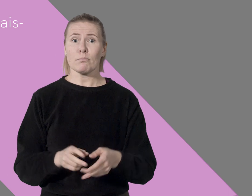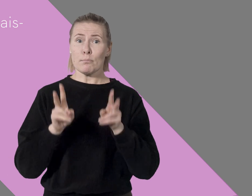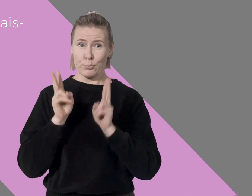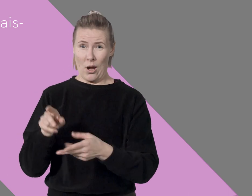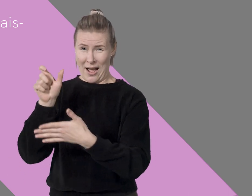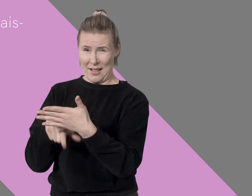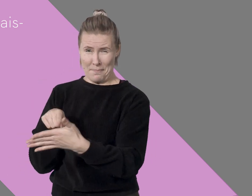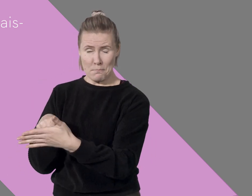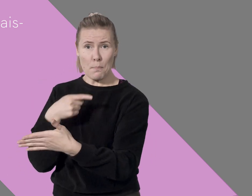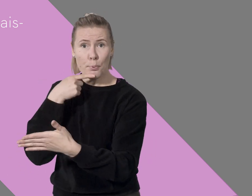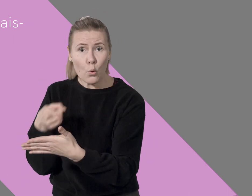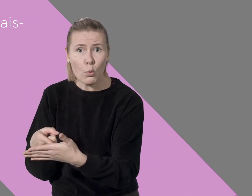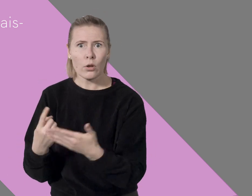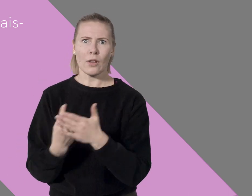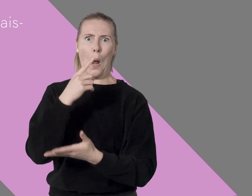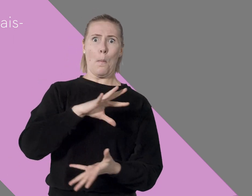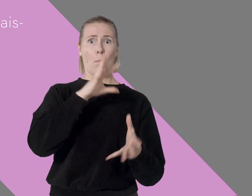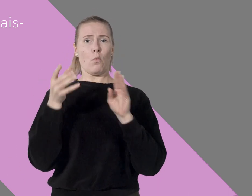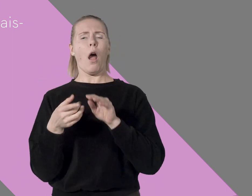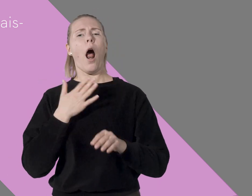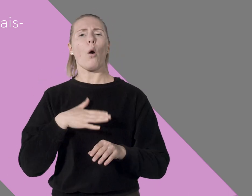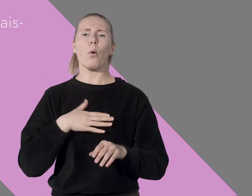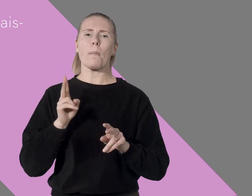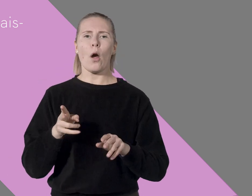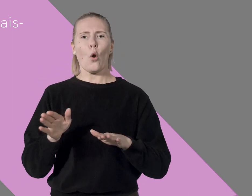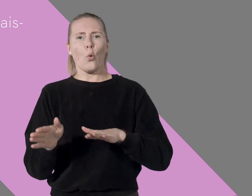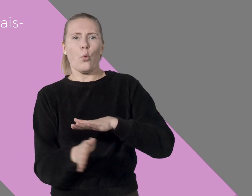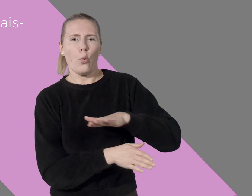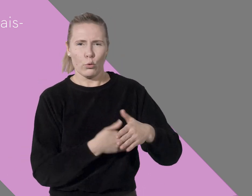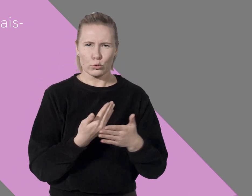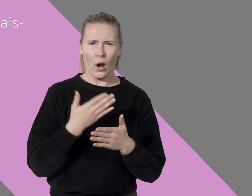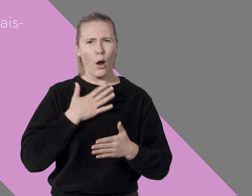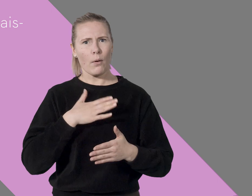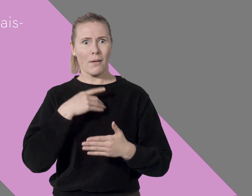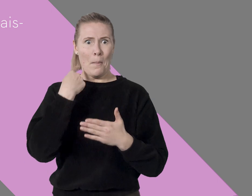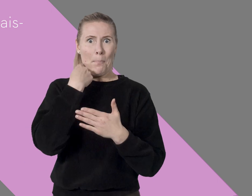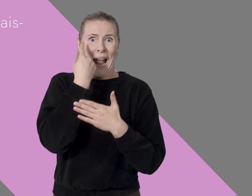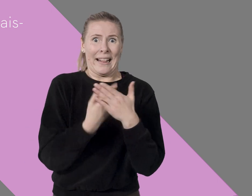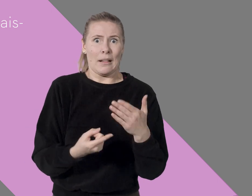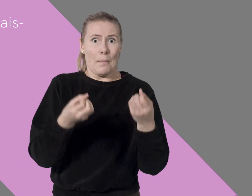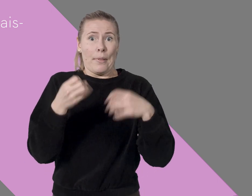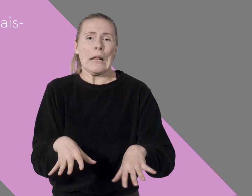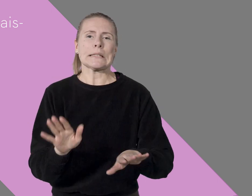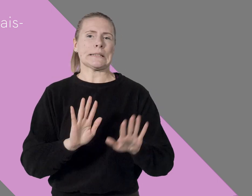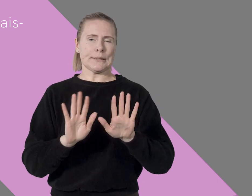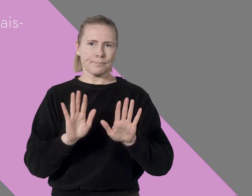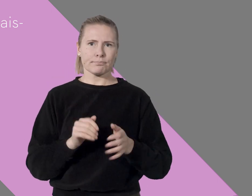Artikkelissa myös vihjaillaan, että tapausta olisi haluttu pimittää - mainehaitan vuoksi.